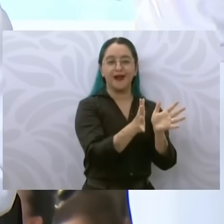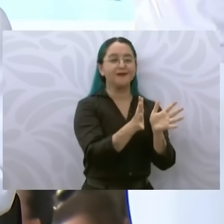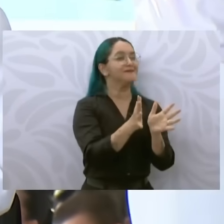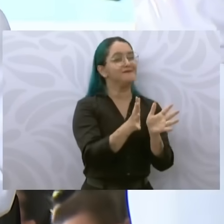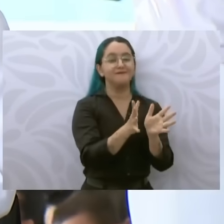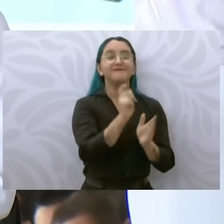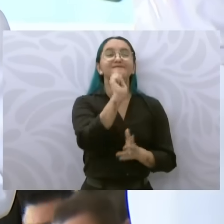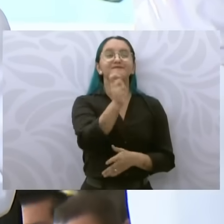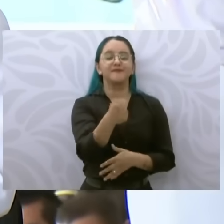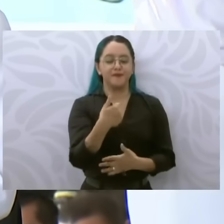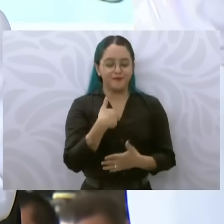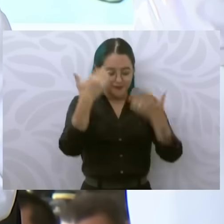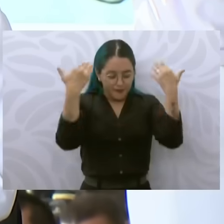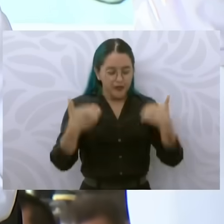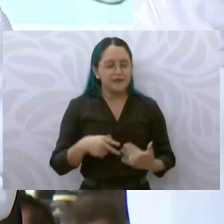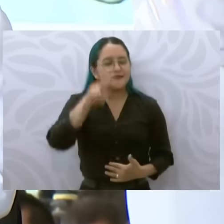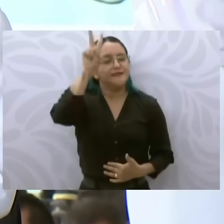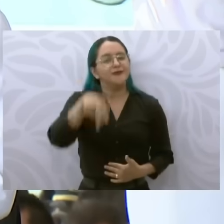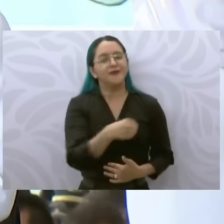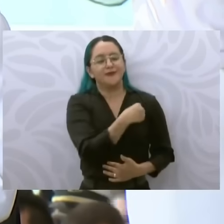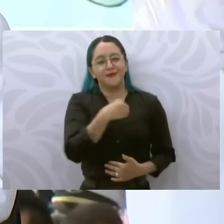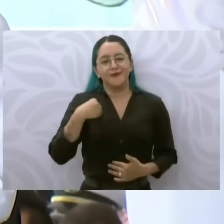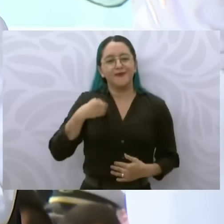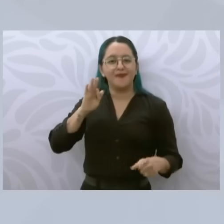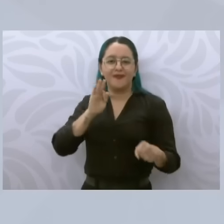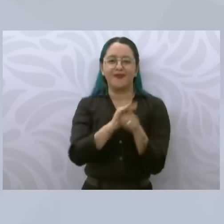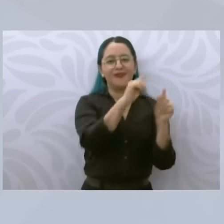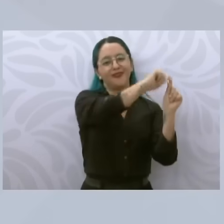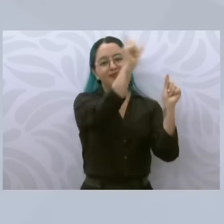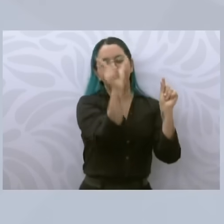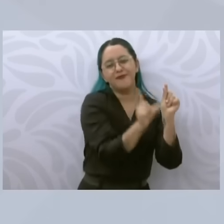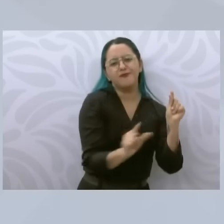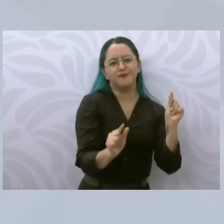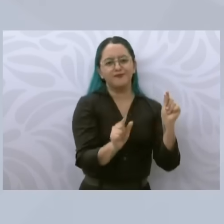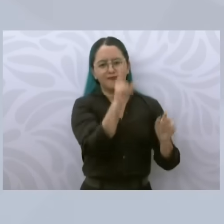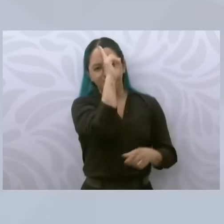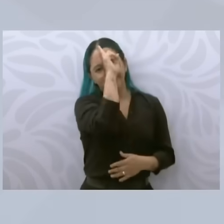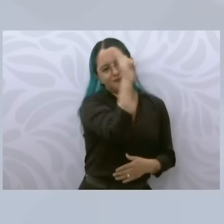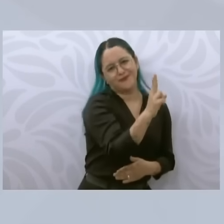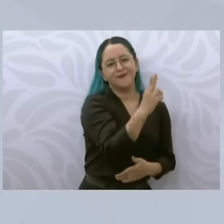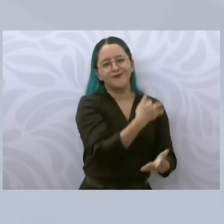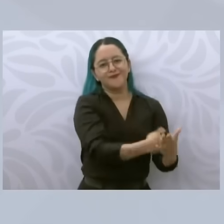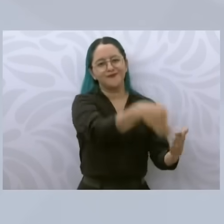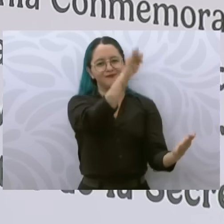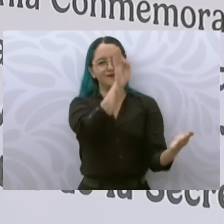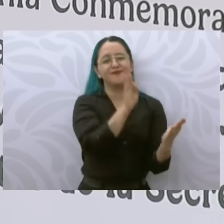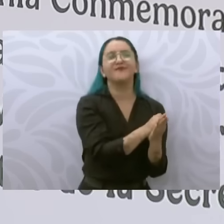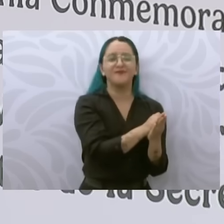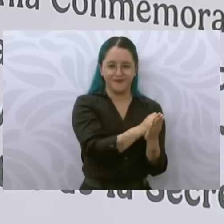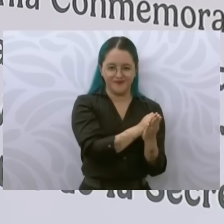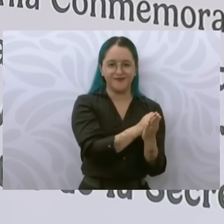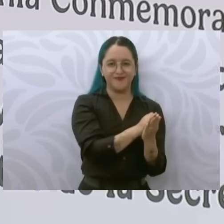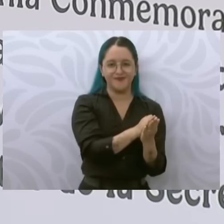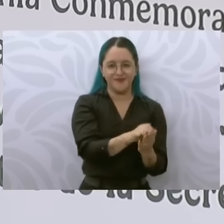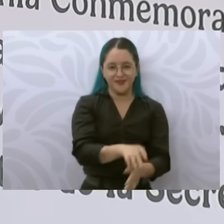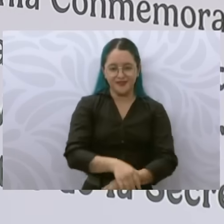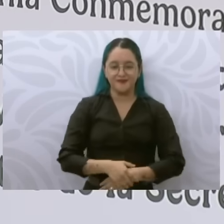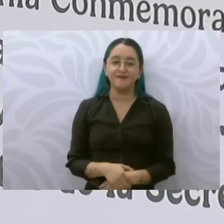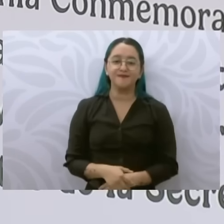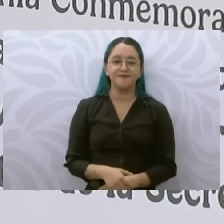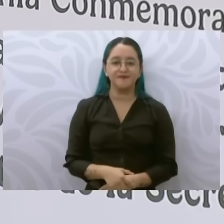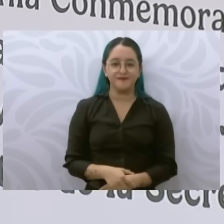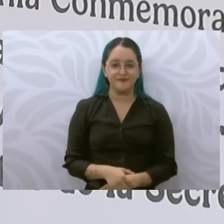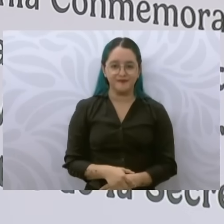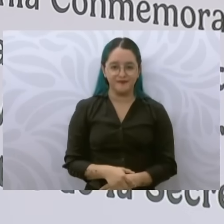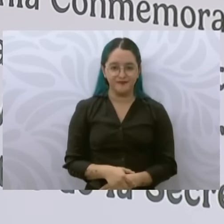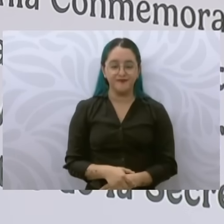compromiso de defender a nuestra nación con honor y valentía desde el momento en que cruzamos las